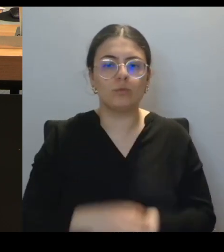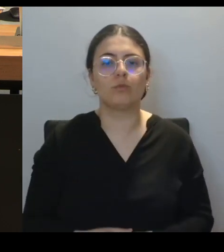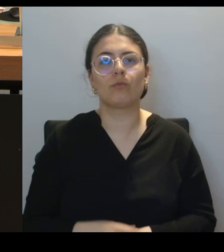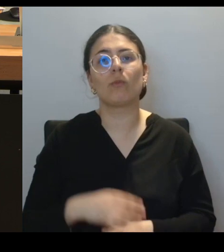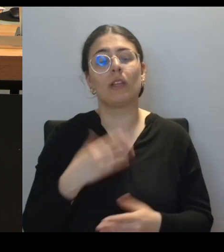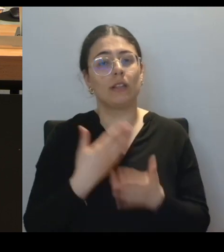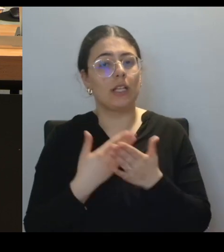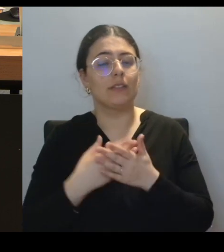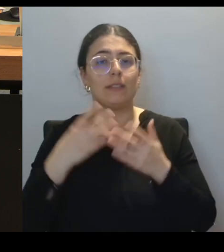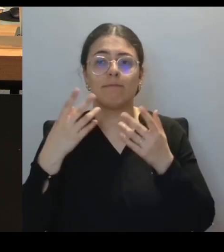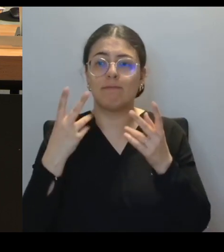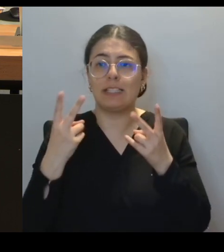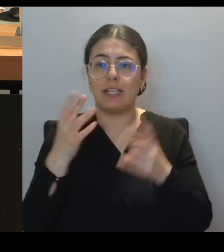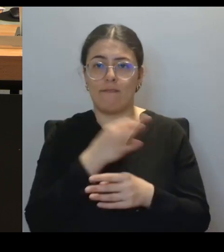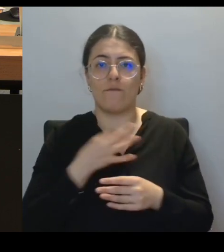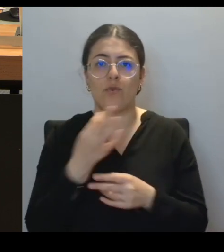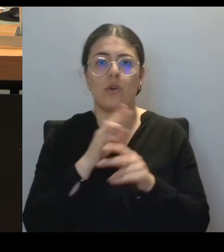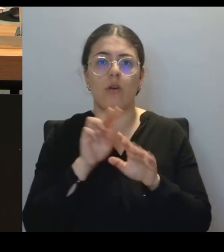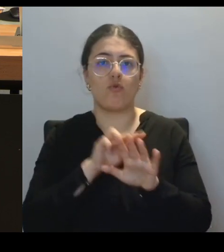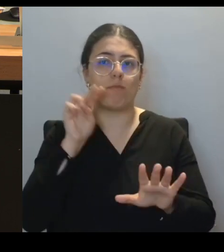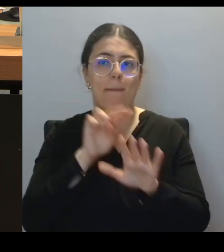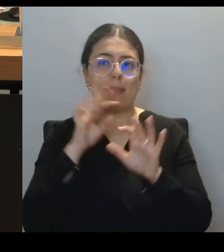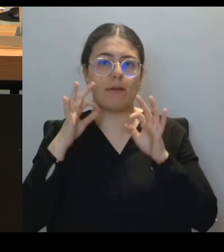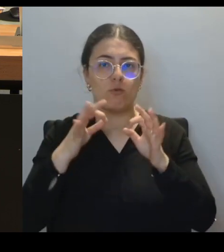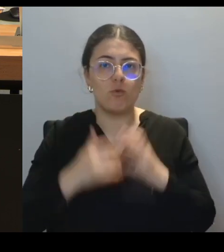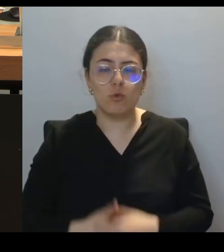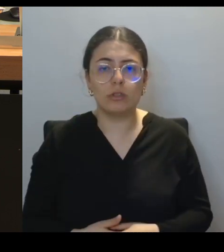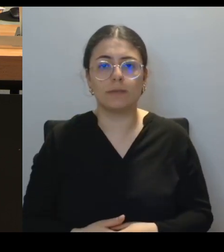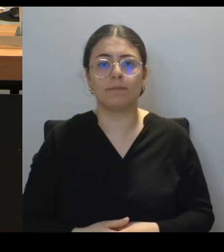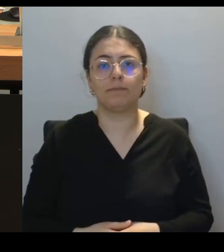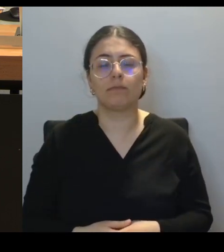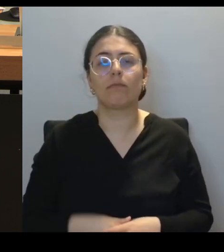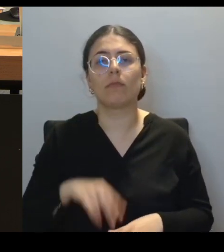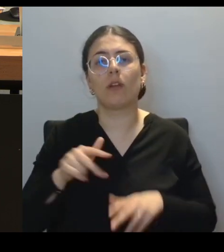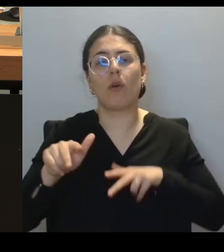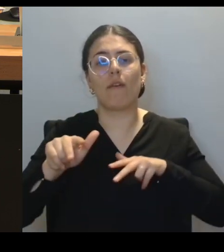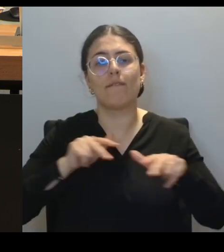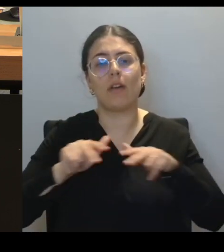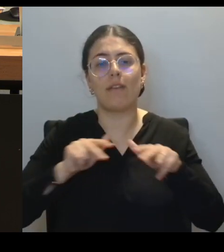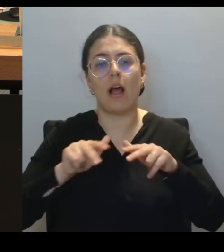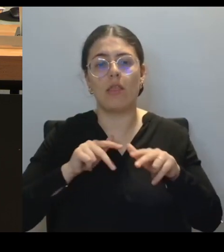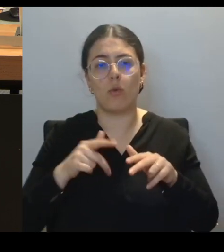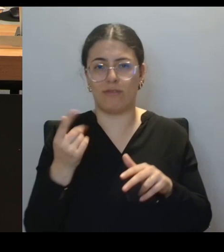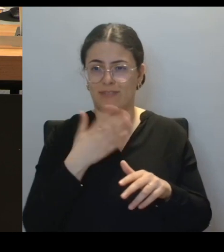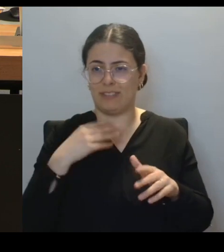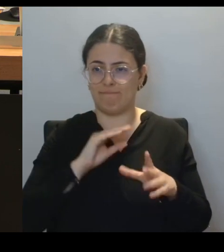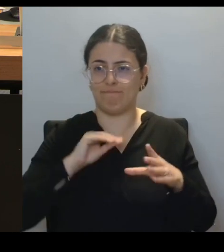in der Verwaltung, in der wir auch in diesen Haushaltsberatungen möchte ich noch mal ausdrücklich sagen mich auch bei den Kolleginnen